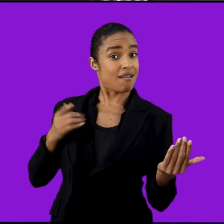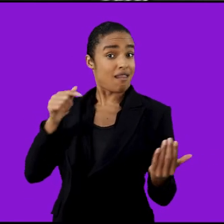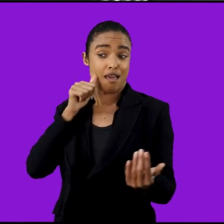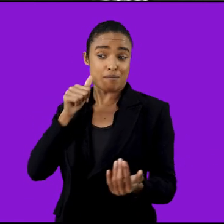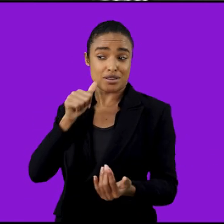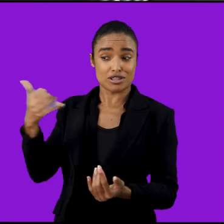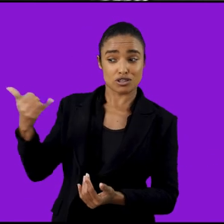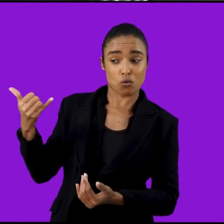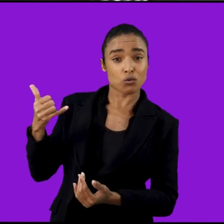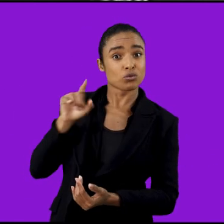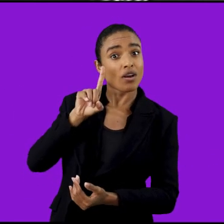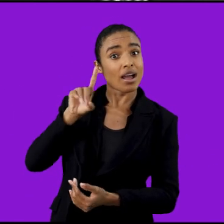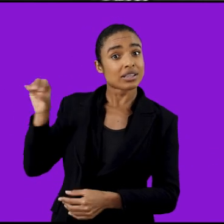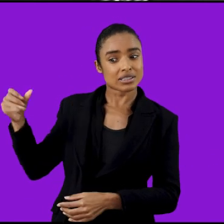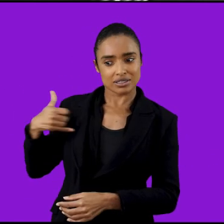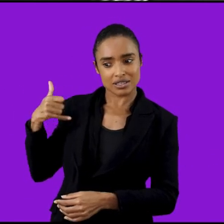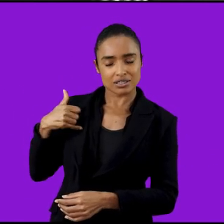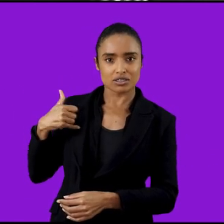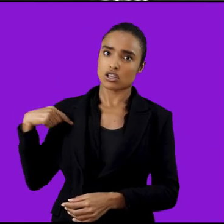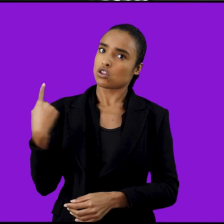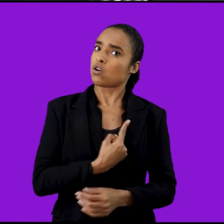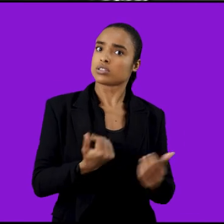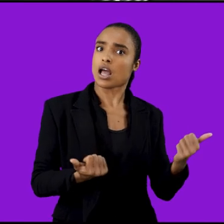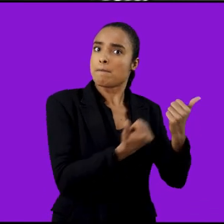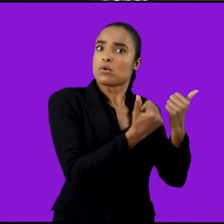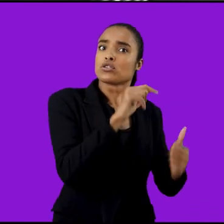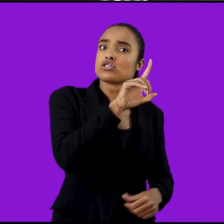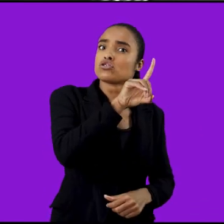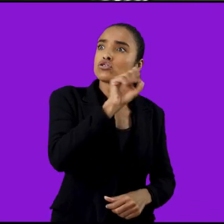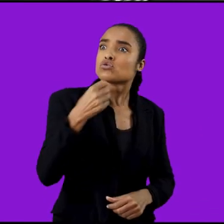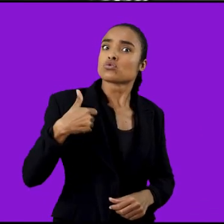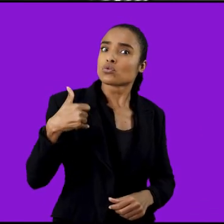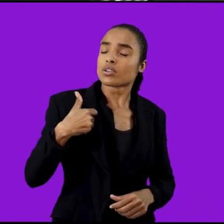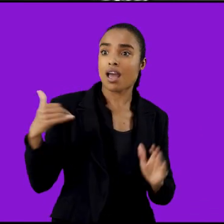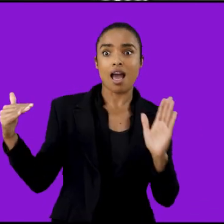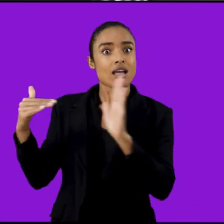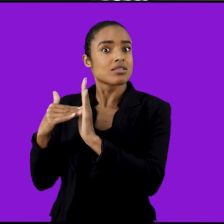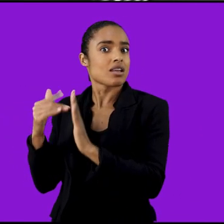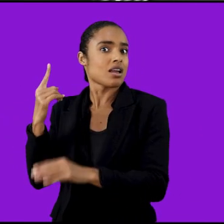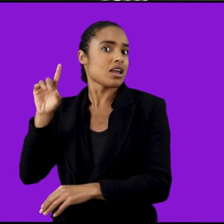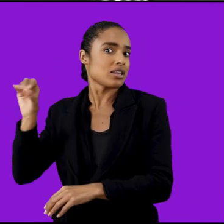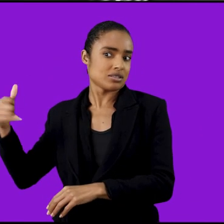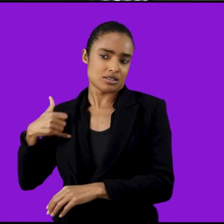É, é, não é… a gente tem apoiando de 18 a 100 anos, é… mas assim, eu sou empreendedora